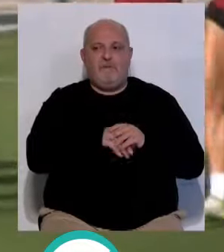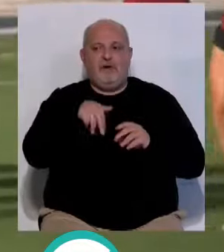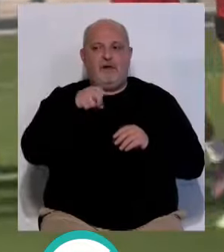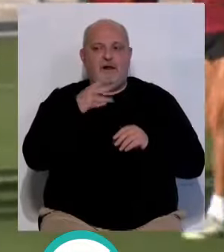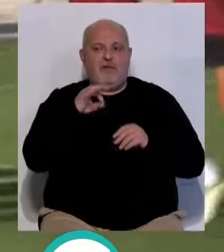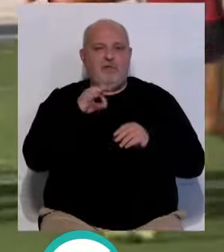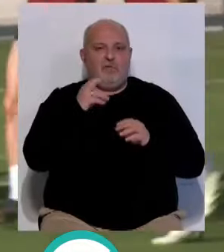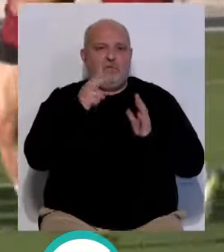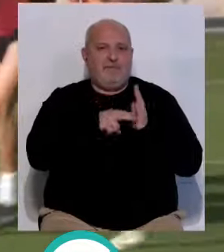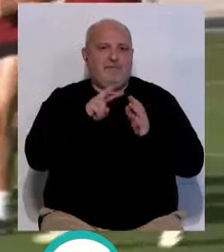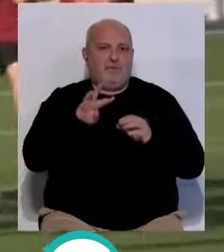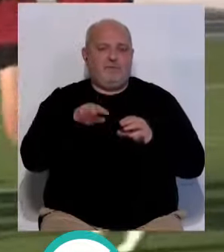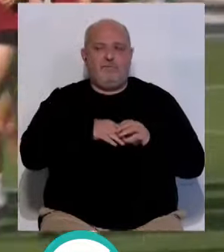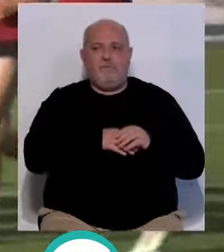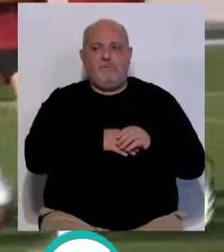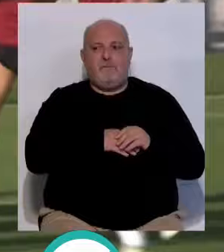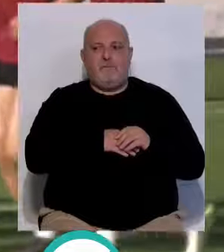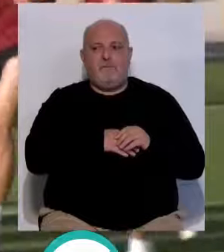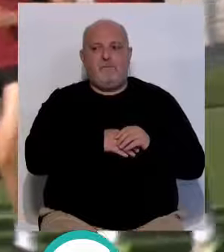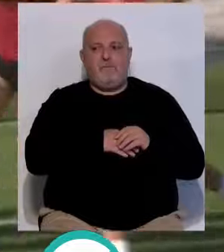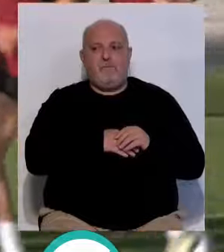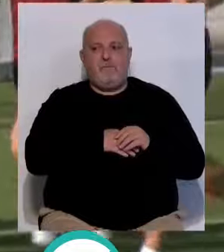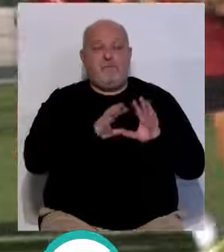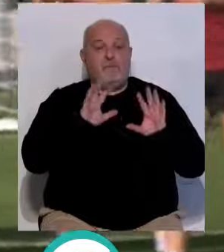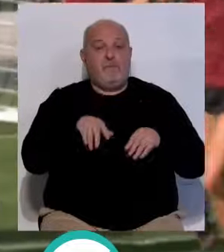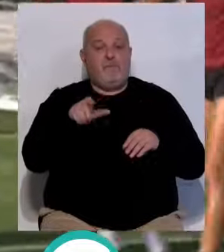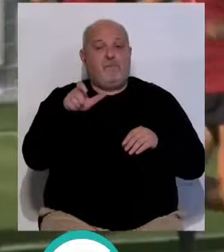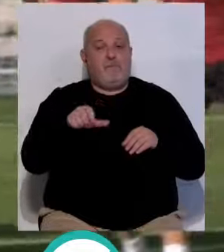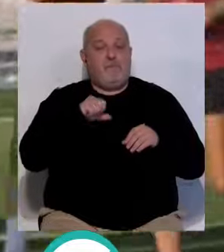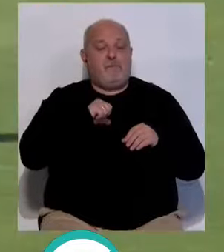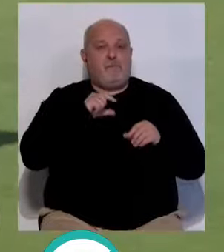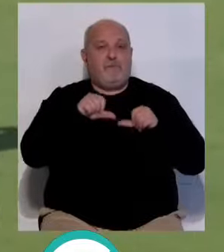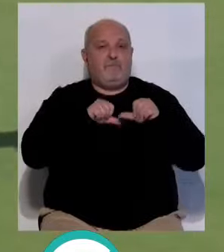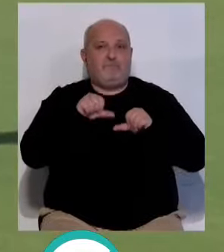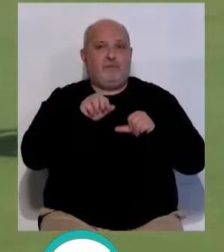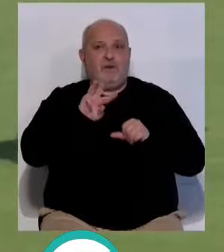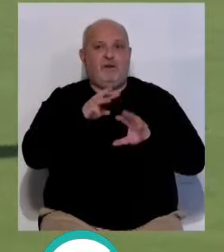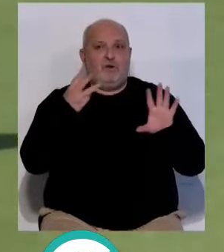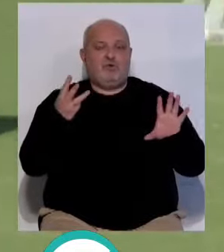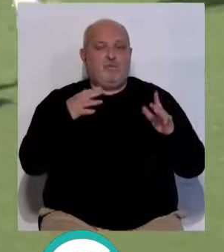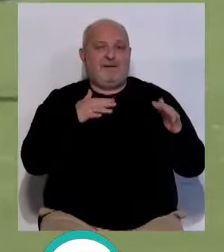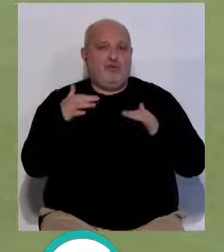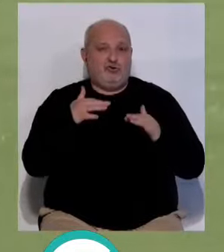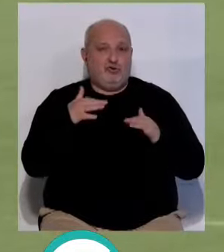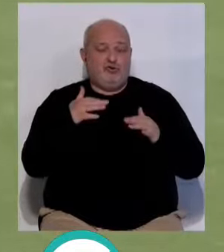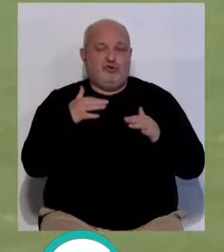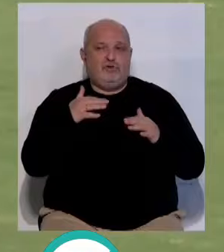pero Jos mar 25 es que el Cádiz el Cádiz tiene para una liga que son 38 partidos las mismas